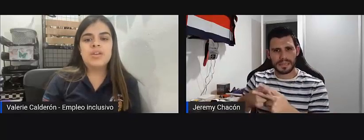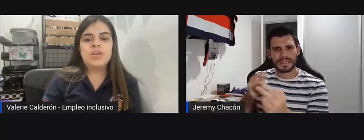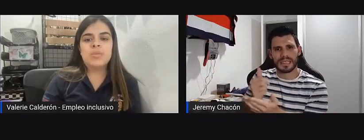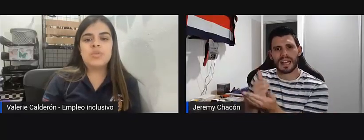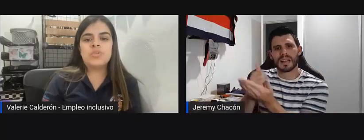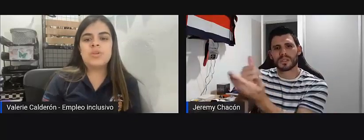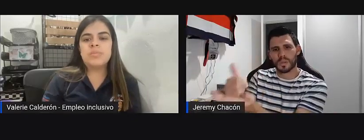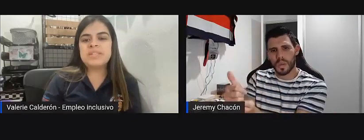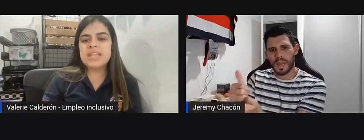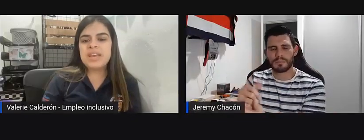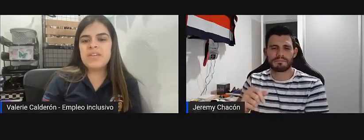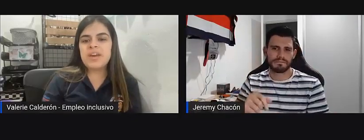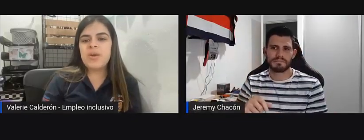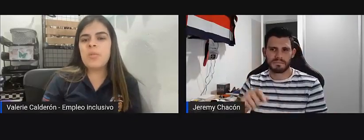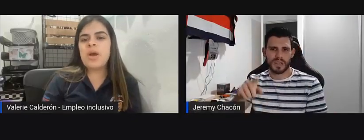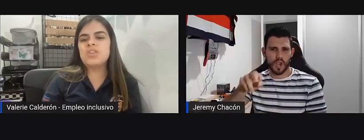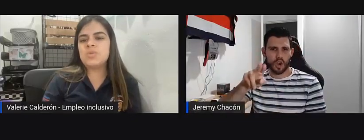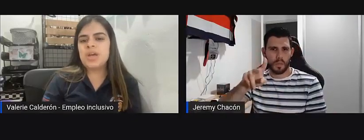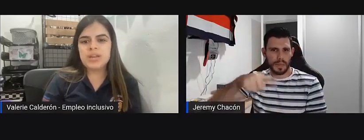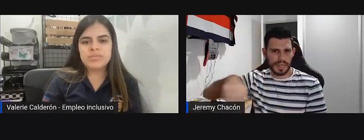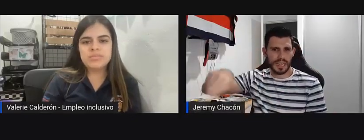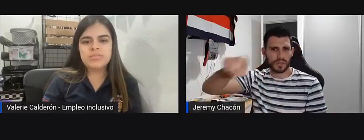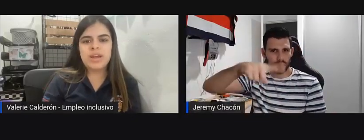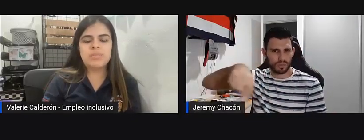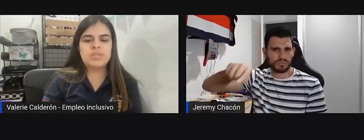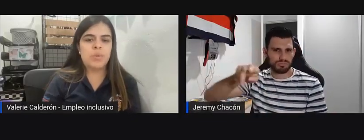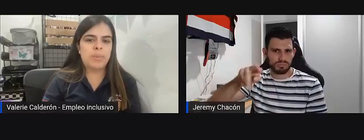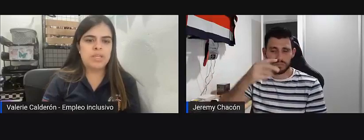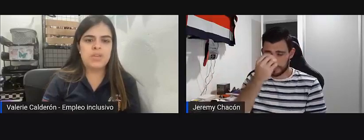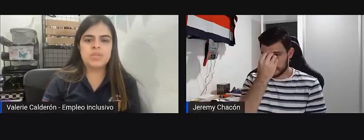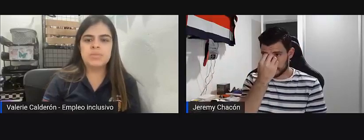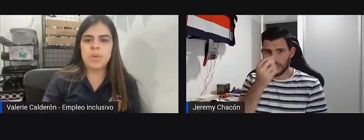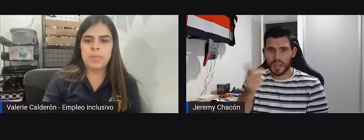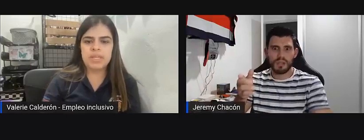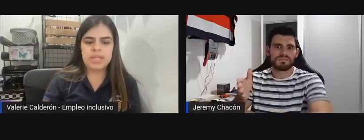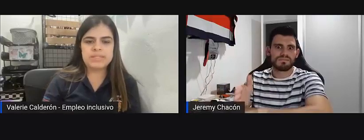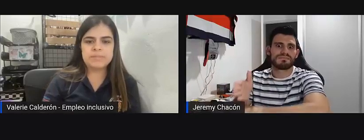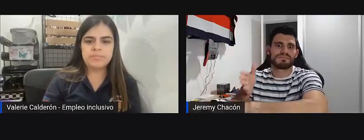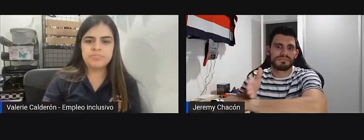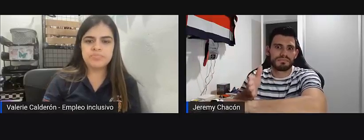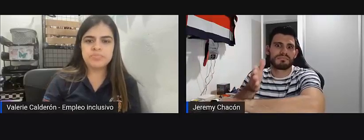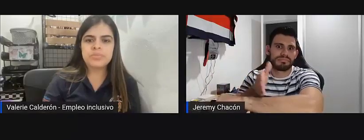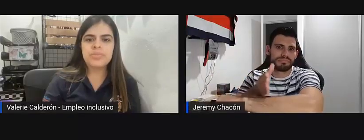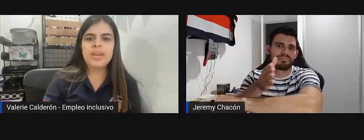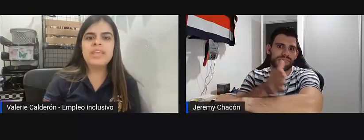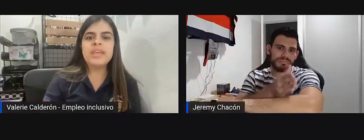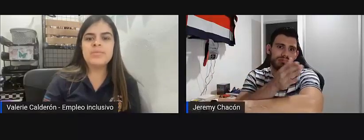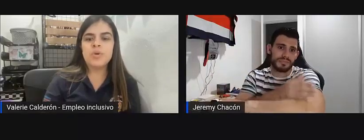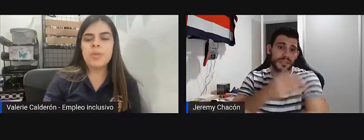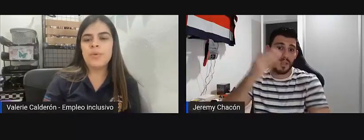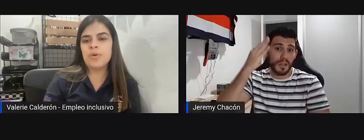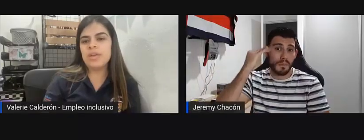como yo empecé verdad como a ayudar a mis compañeros y a mis compañeras y ahí poco a poco